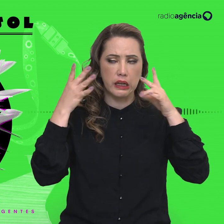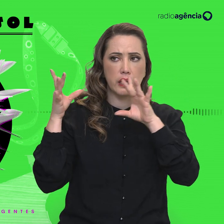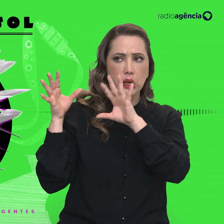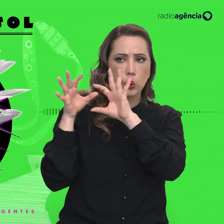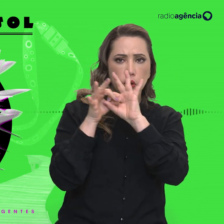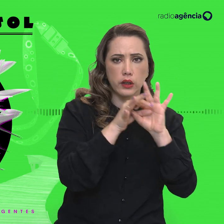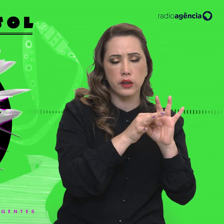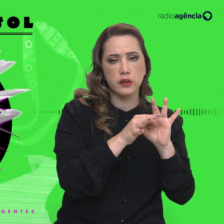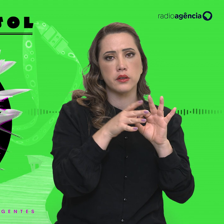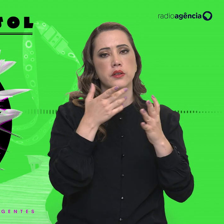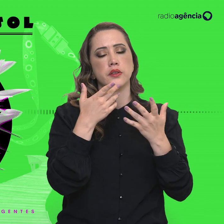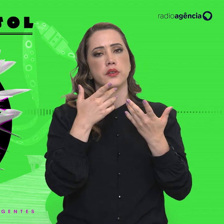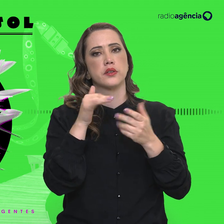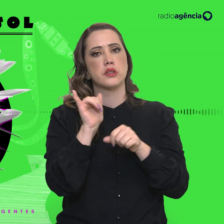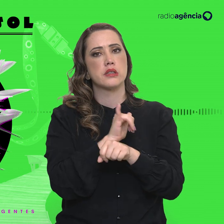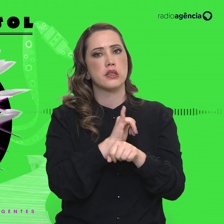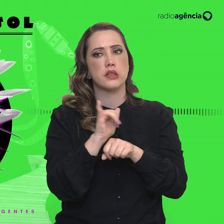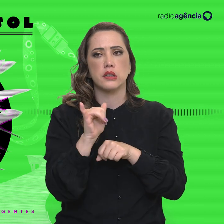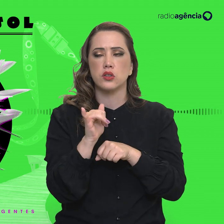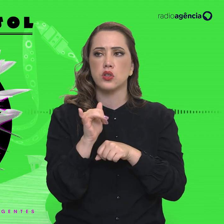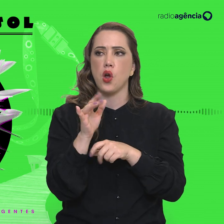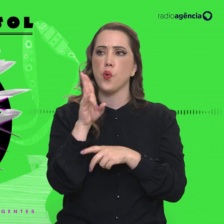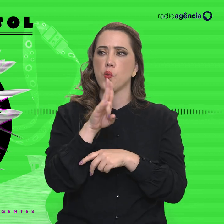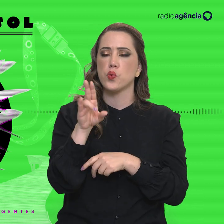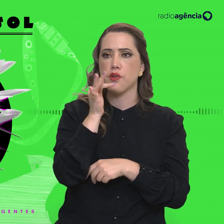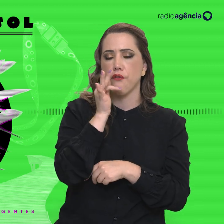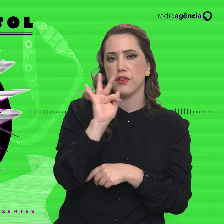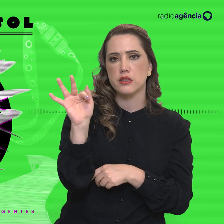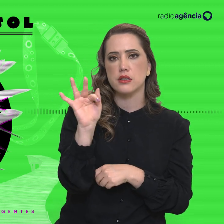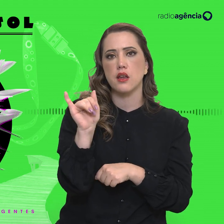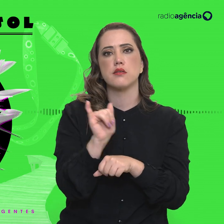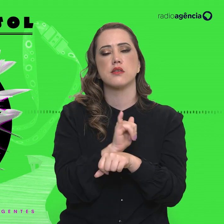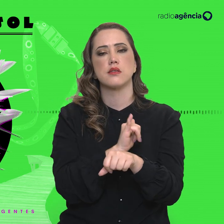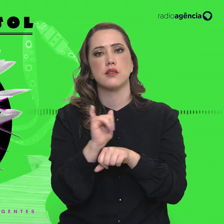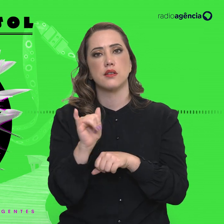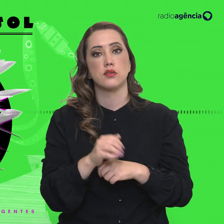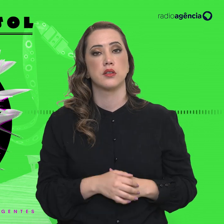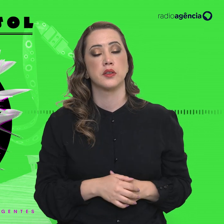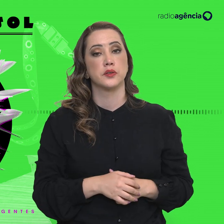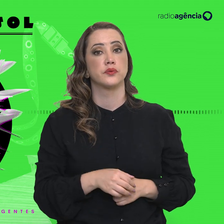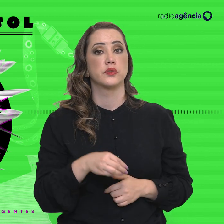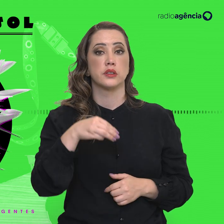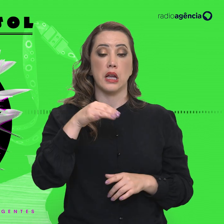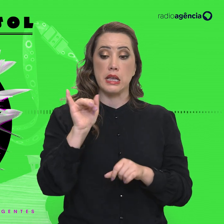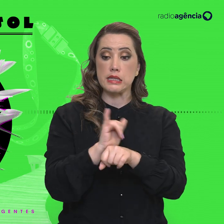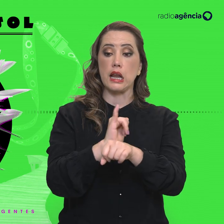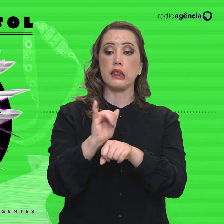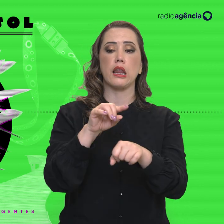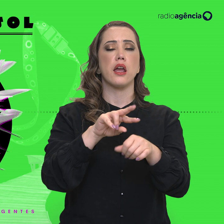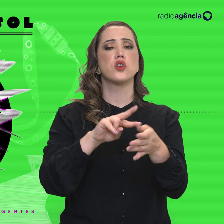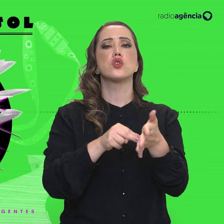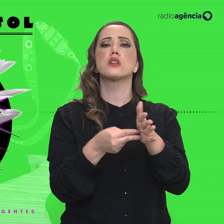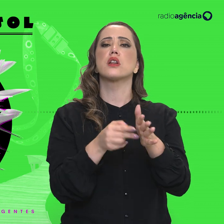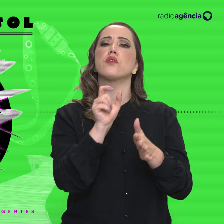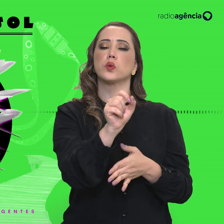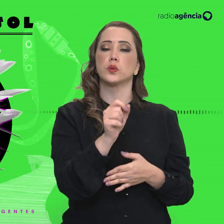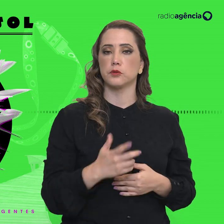Em francês, stratégie. [mudando o canal da tv] 🎶 [Voz artificial] Marizete lendo conceitos. Estratégia: [mudando o canal da tv] 🎶 [voz com qualidade de áudio de rádio FM] 🎶 [Marizete] No sentido figurado, significa